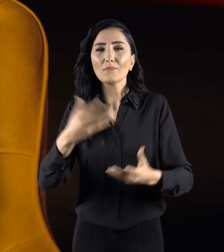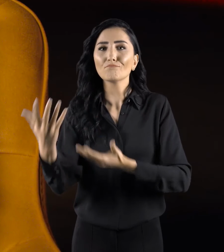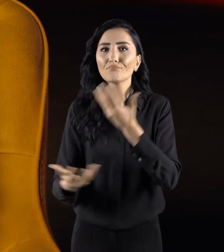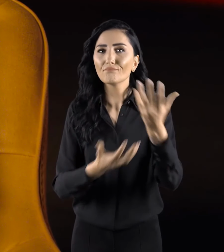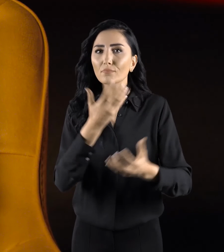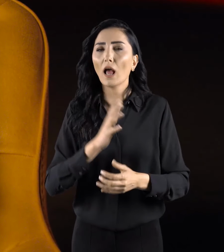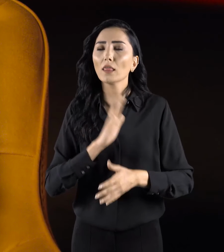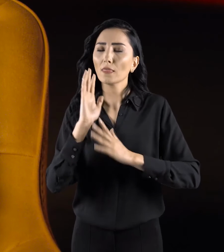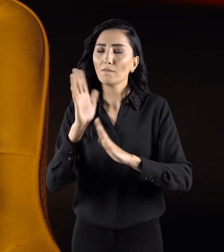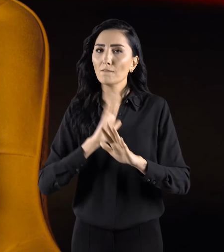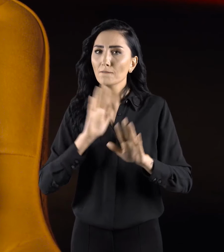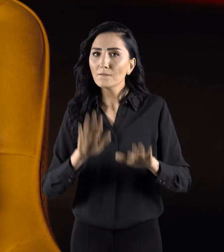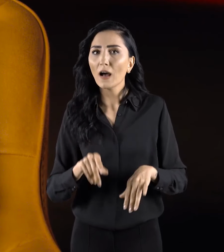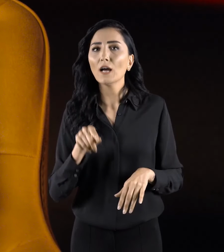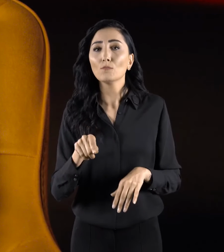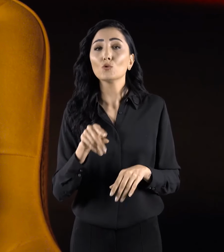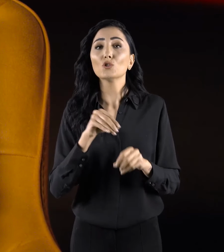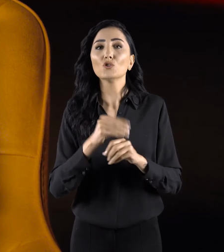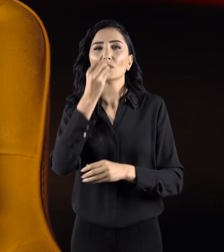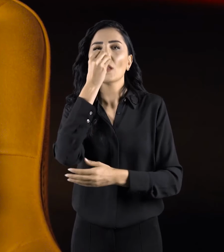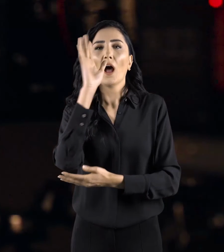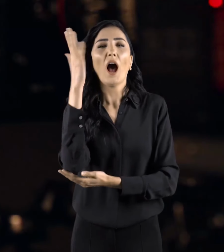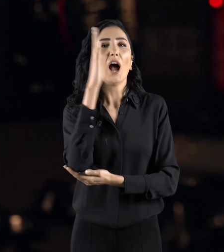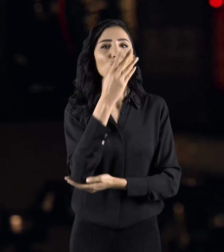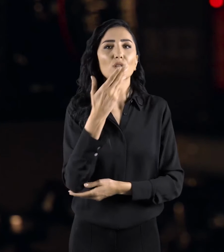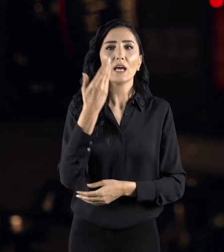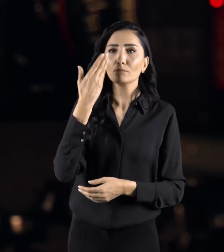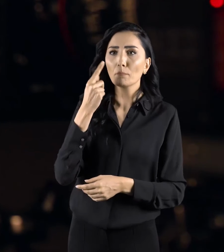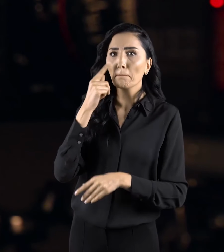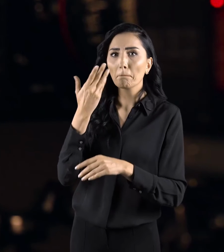devam edebilir. Bunun için ağaçları izlemek faydalı olacaktır.